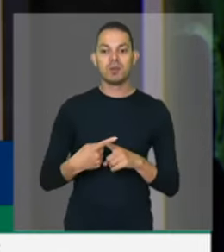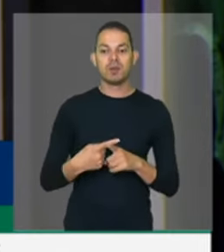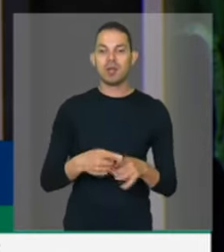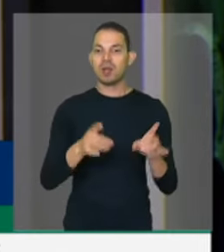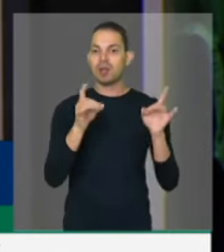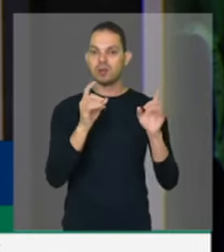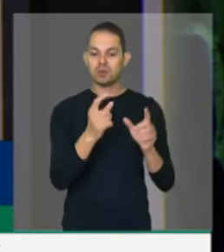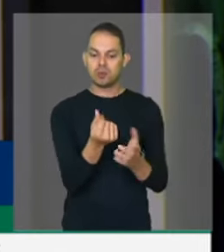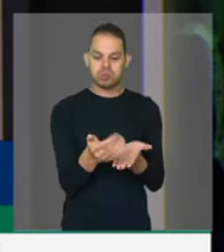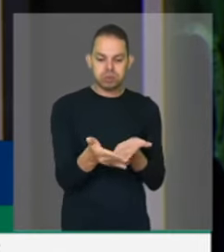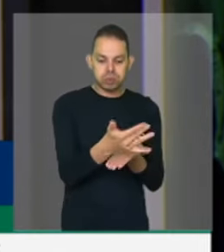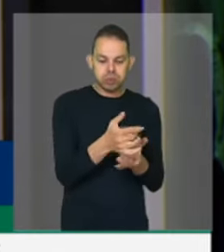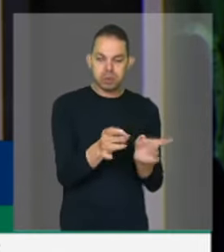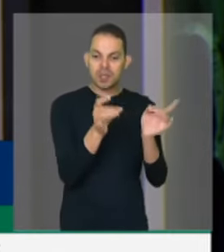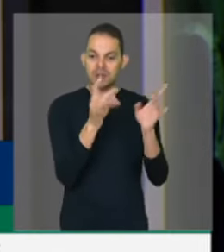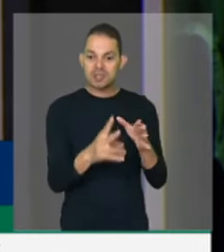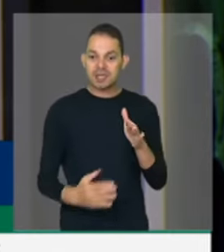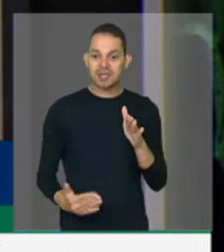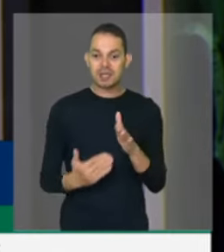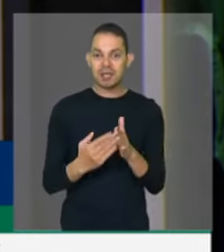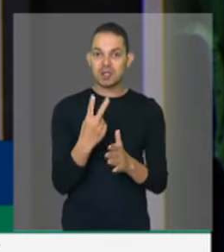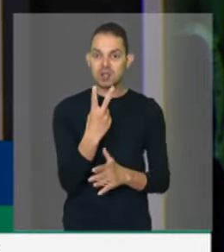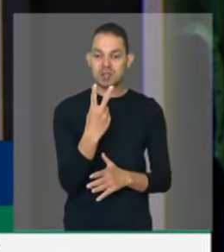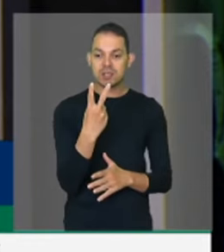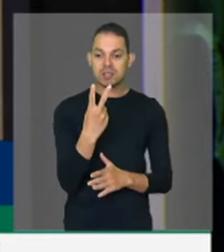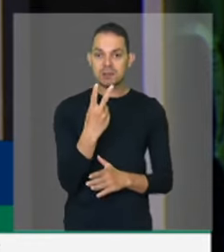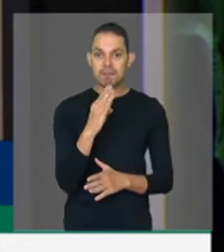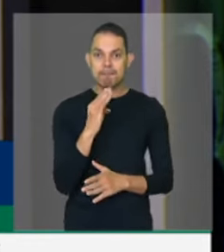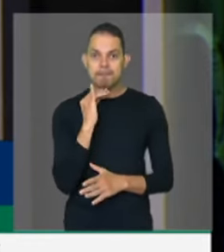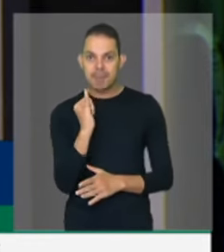HOUVE A UNIÃO DA INICIATIVA PRIVADA. ENTÃO, AGRADEÇO AOS LÍDERES QUE ASSINARAM A MINHA